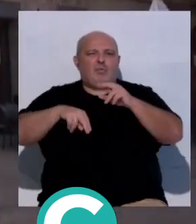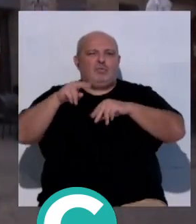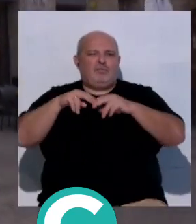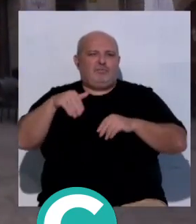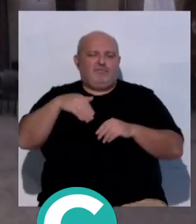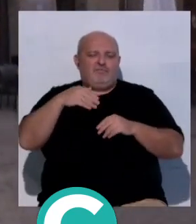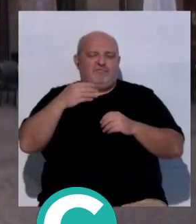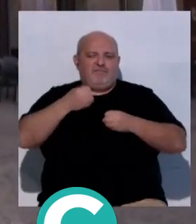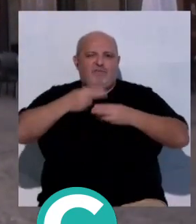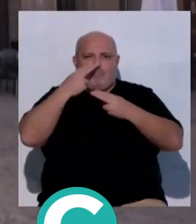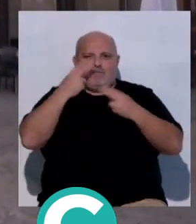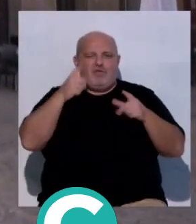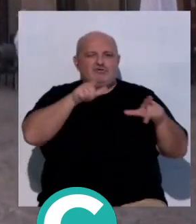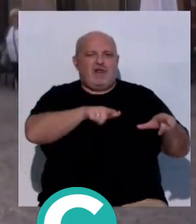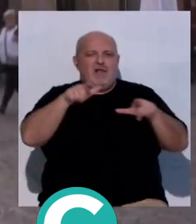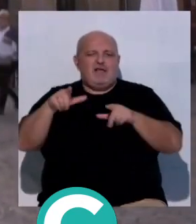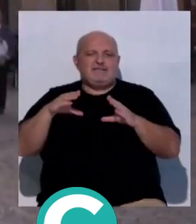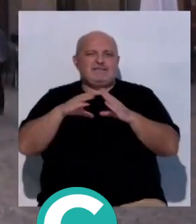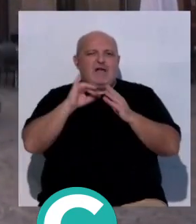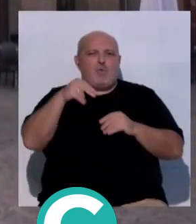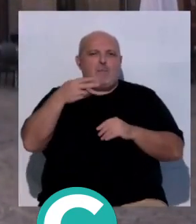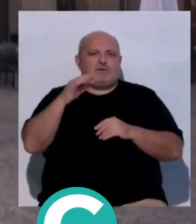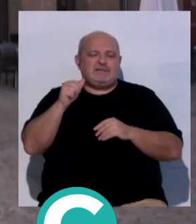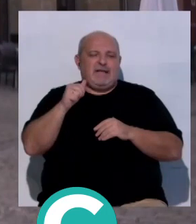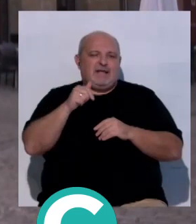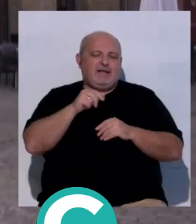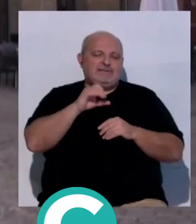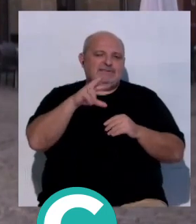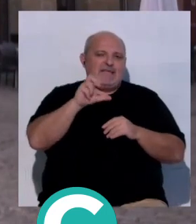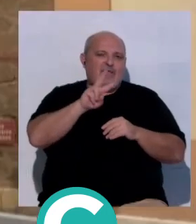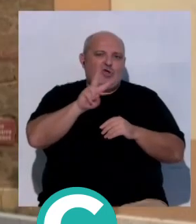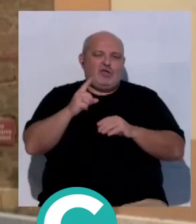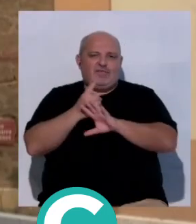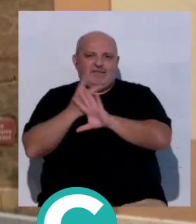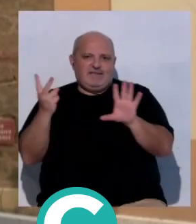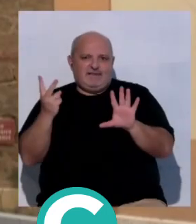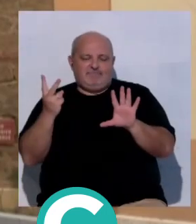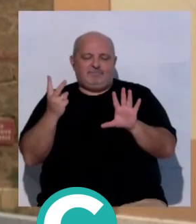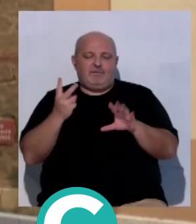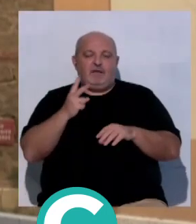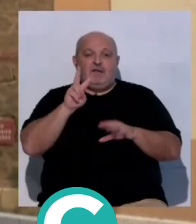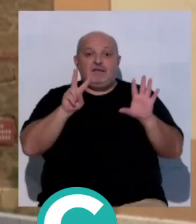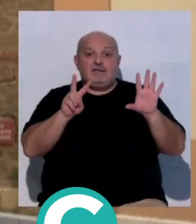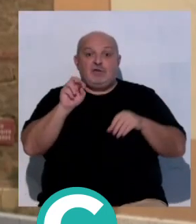pública en los dos solares de San Juan Bautista de La Salle 2 y 17 los 702000 eur destinados al